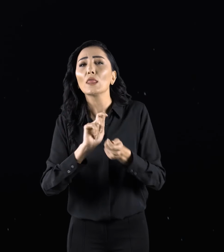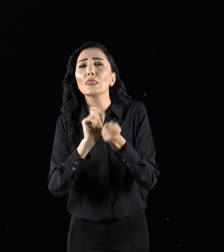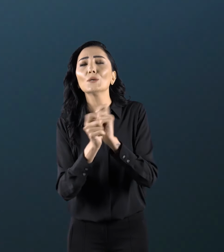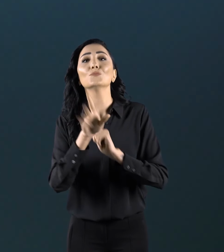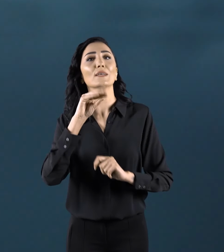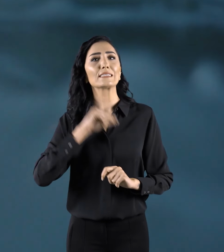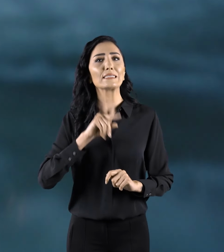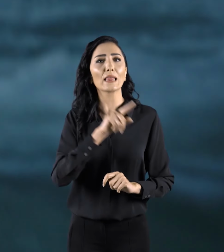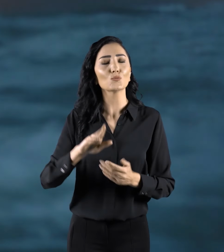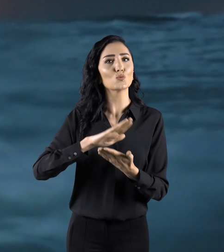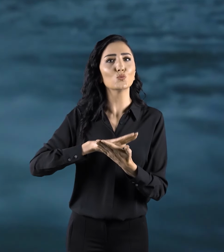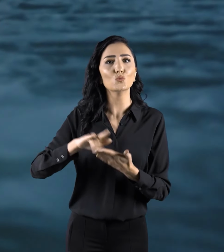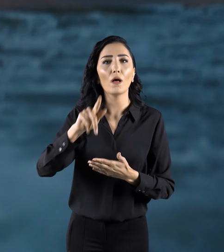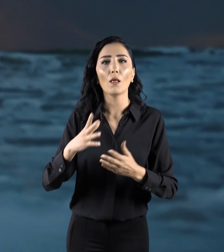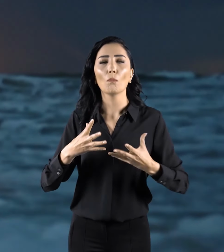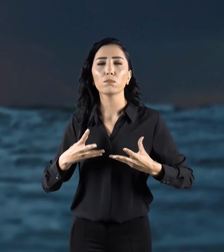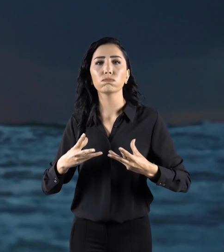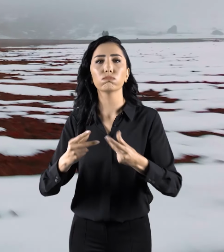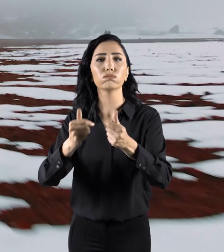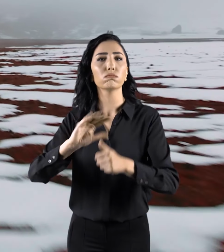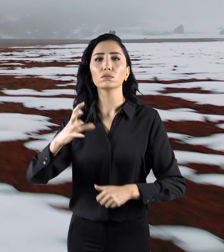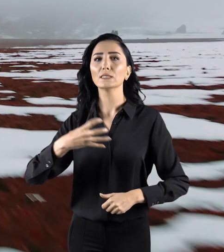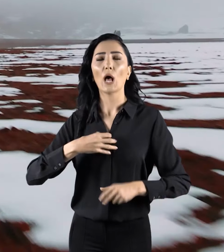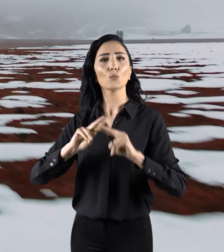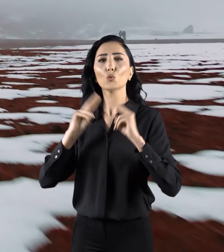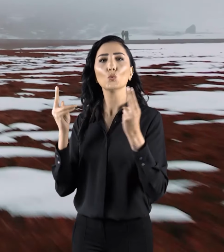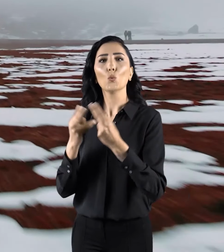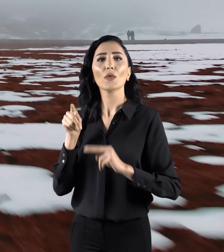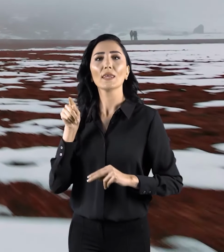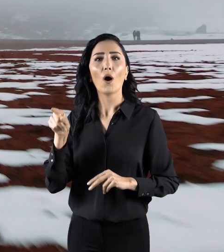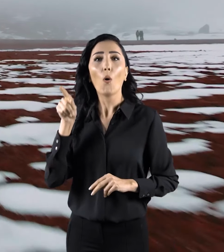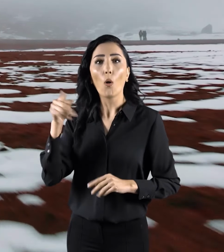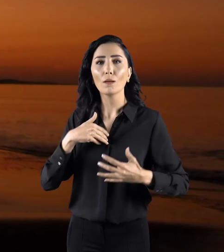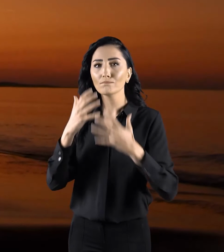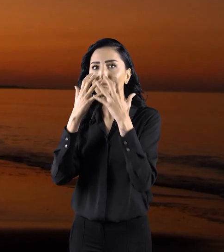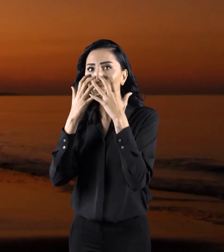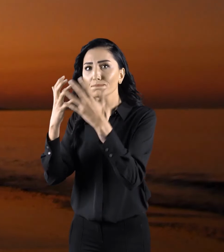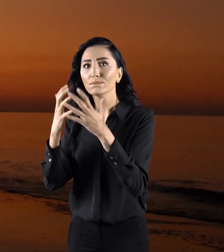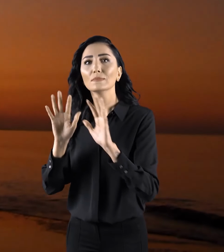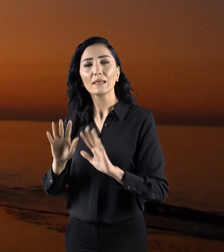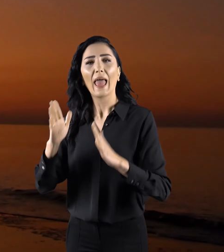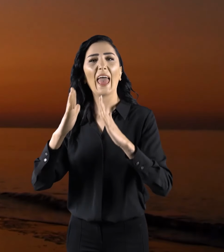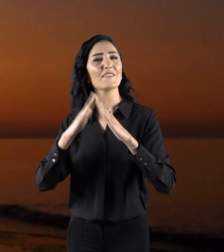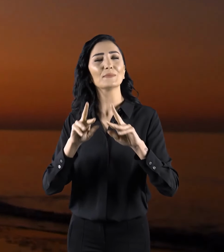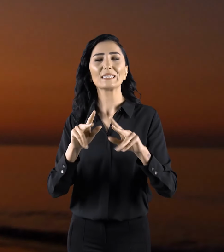Hiç değişmeyecek sandığımız düzenleri yerle bir etme kabiliyetine sahip Dünya, onu önemsediğimiz ölçüde